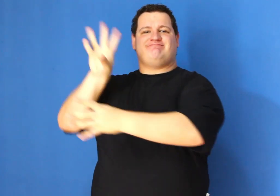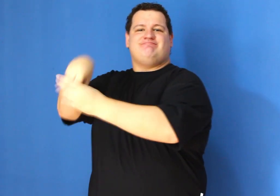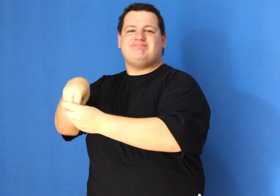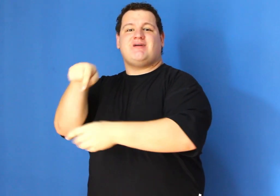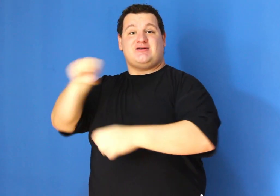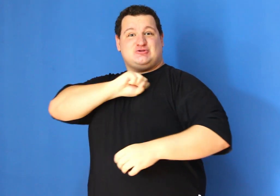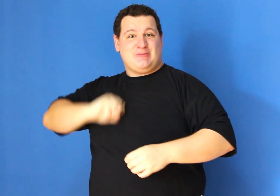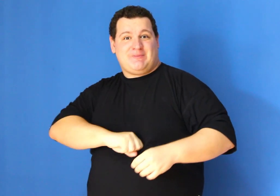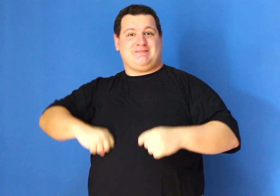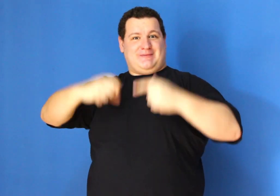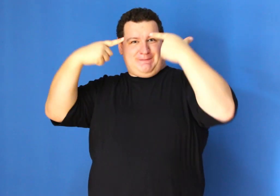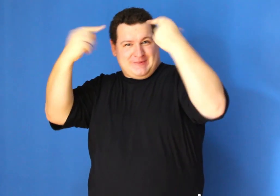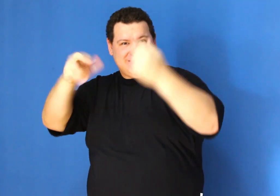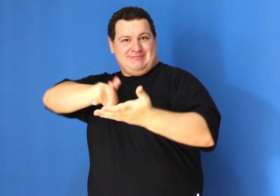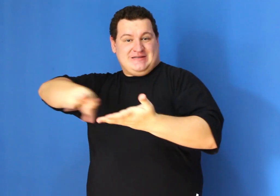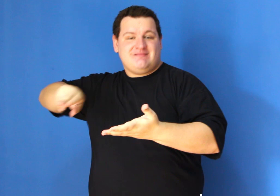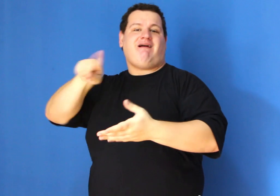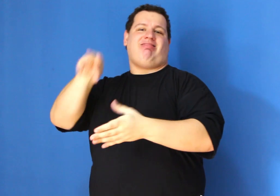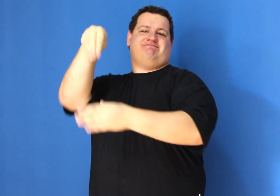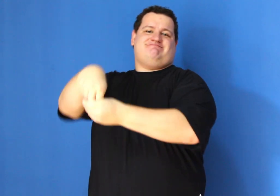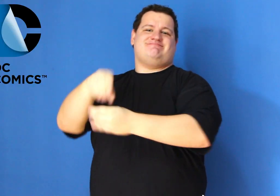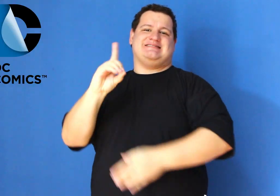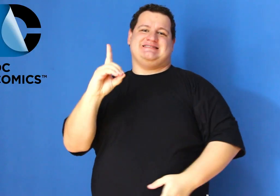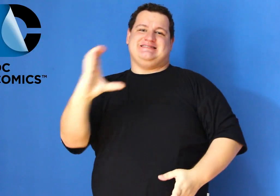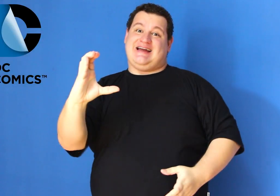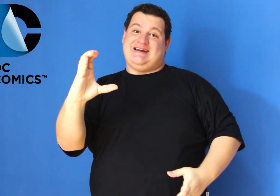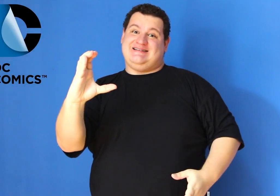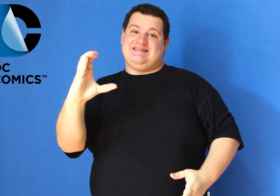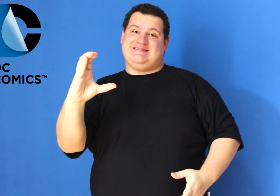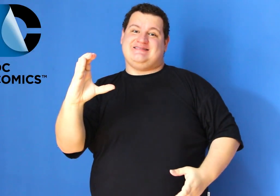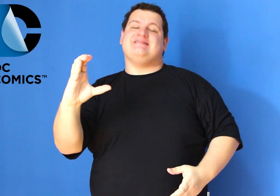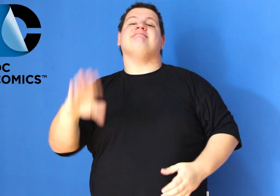Superman e Batman são da DC Comics.